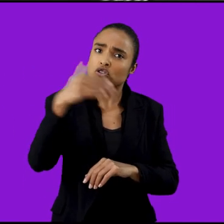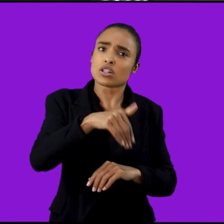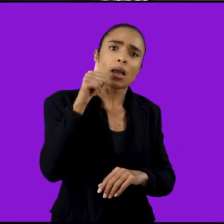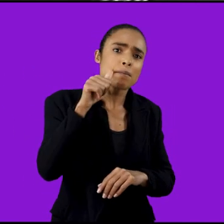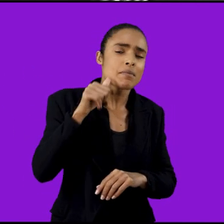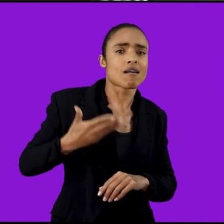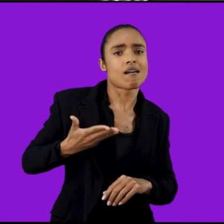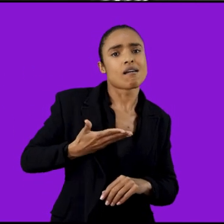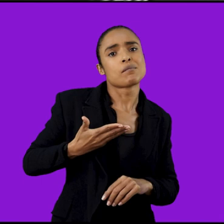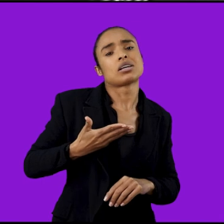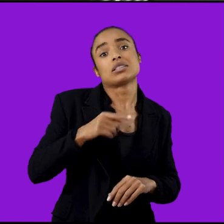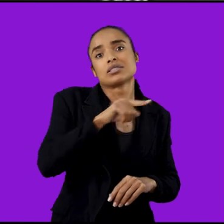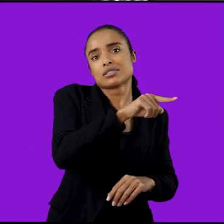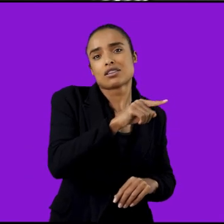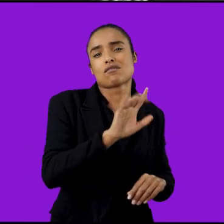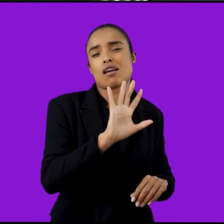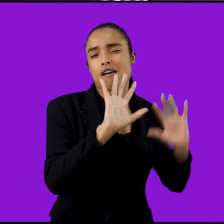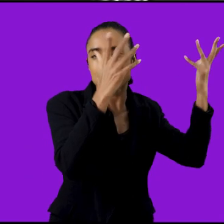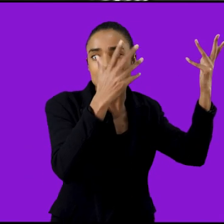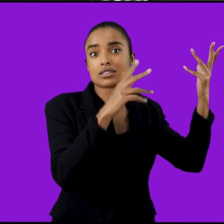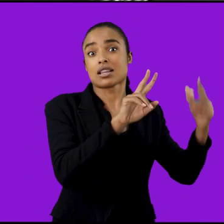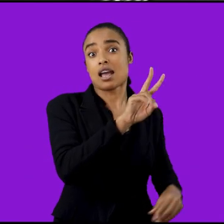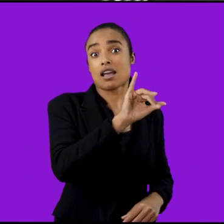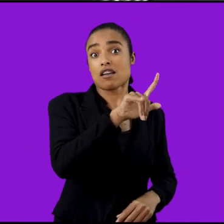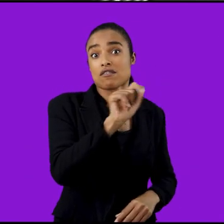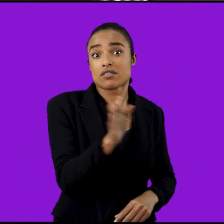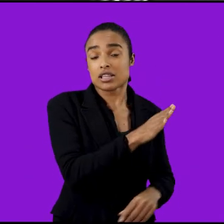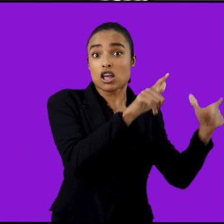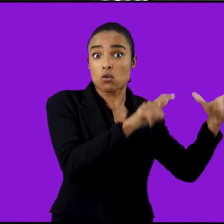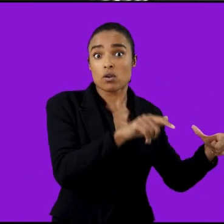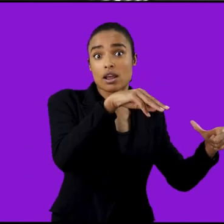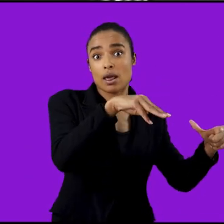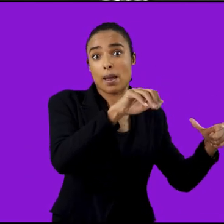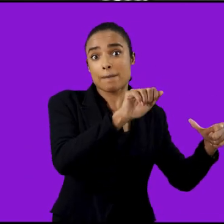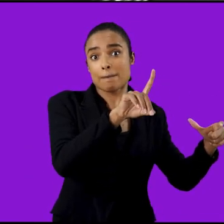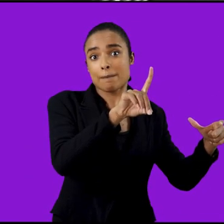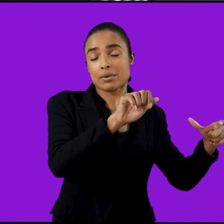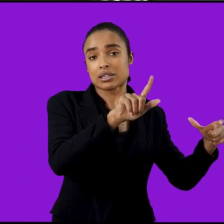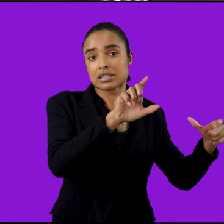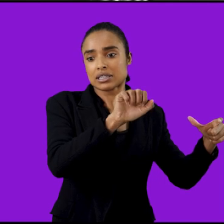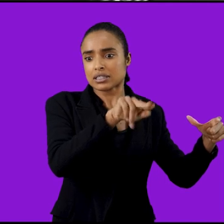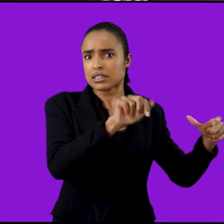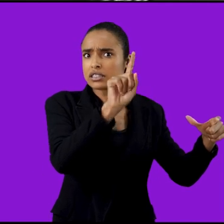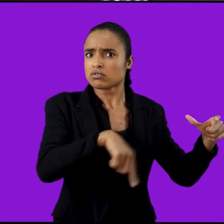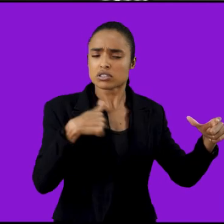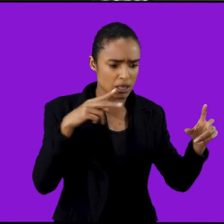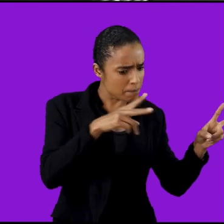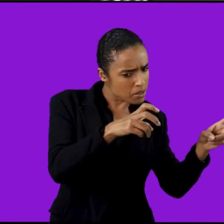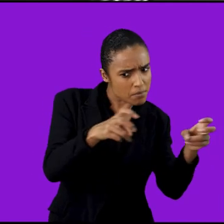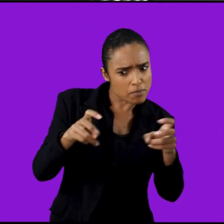Antes da feira. E você em algum momento percebeu que todos os prestadores de serviço era preto.